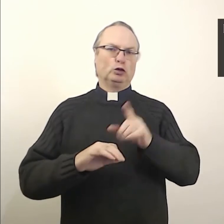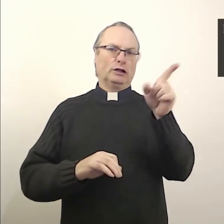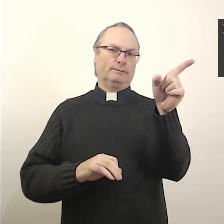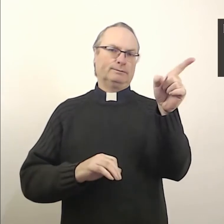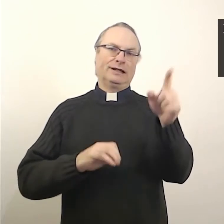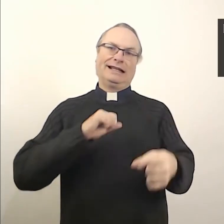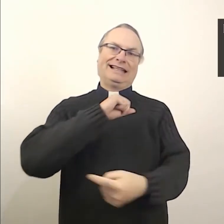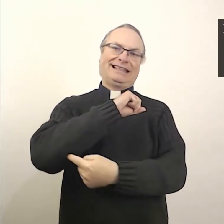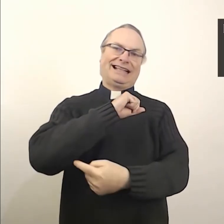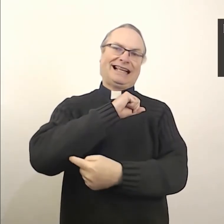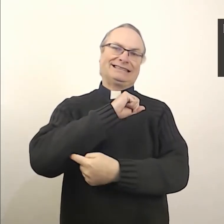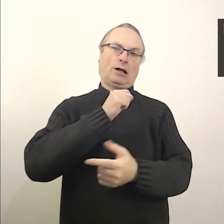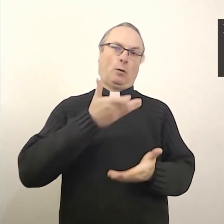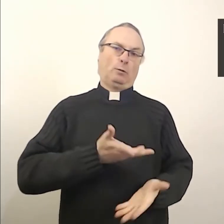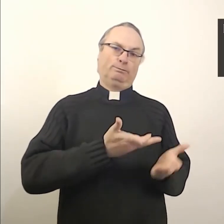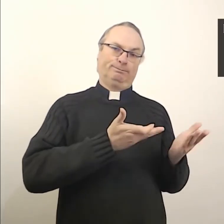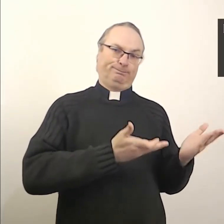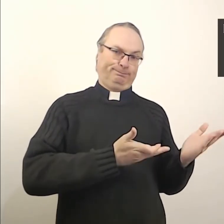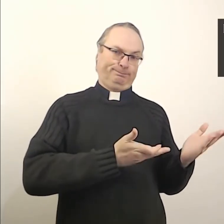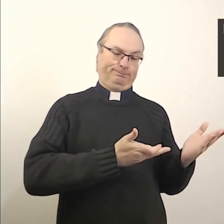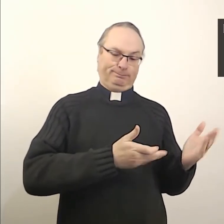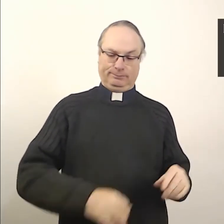les tentations.